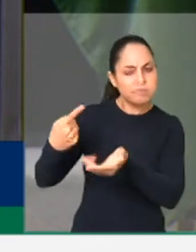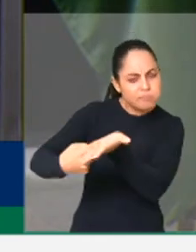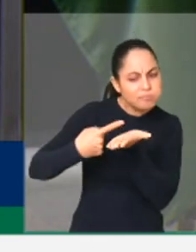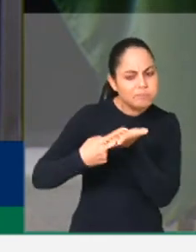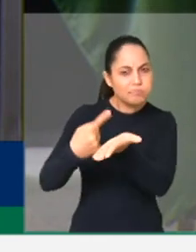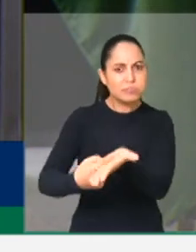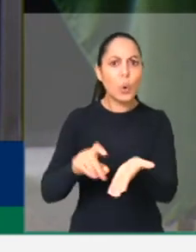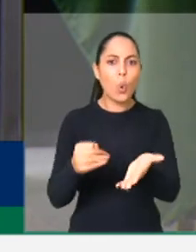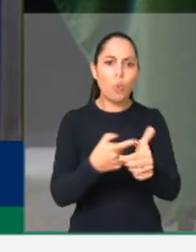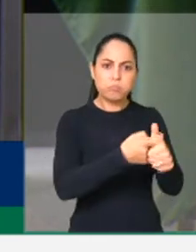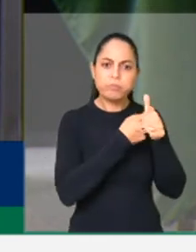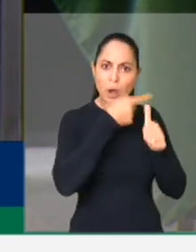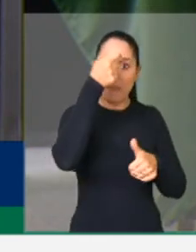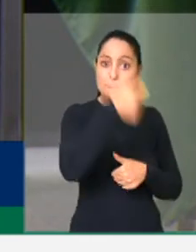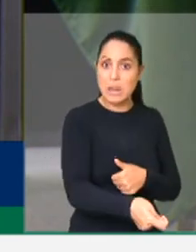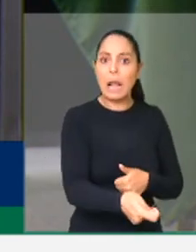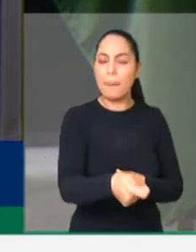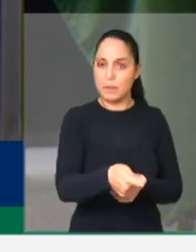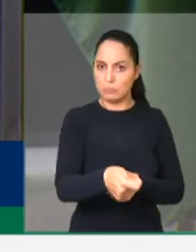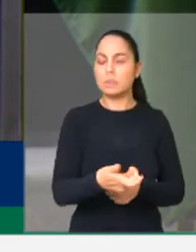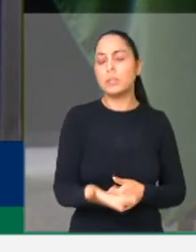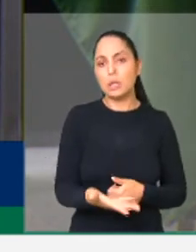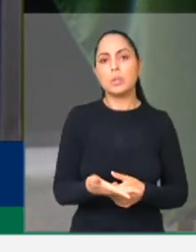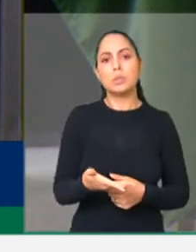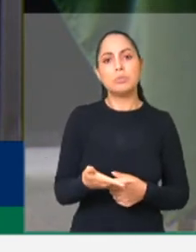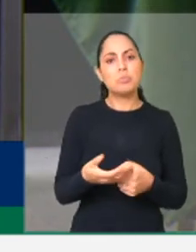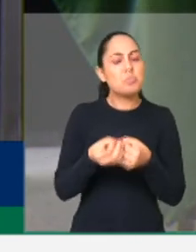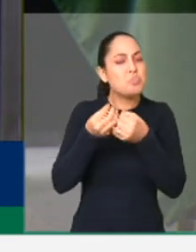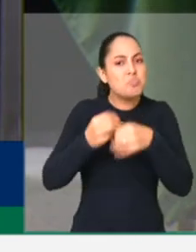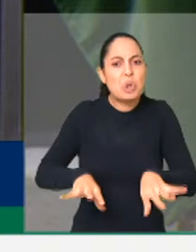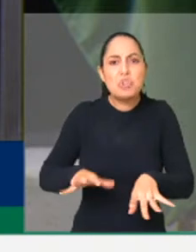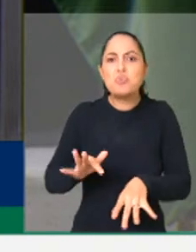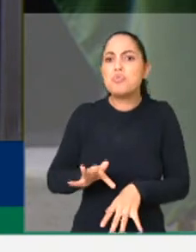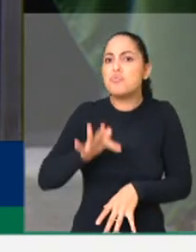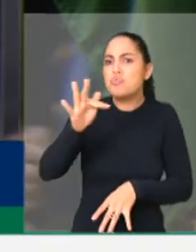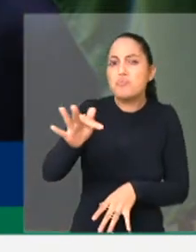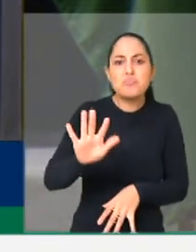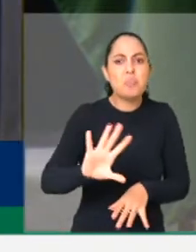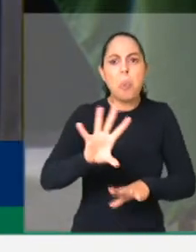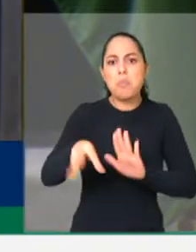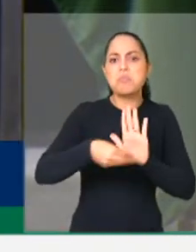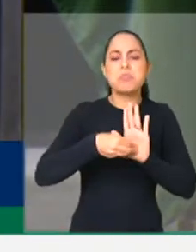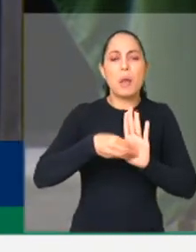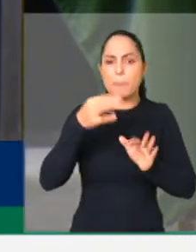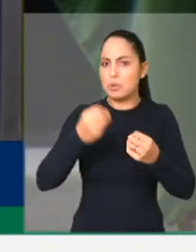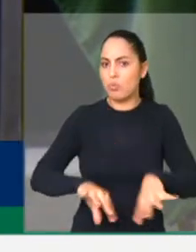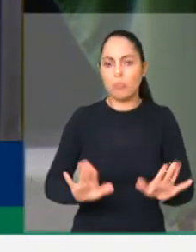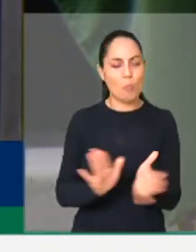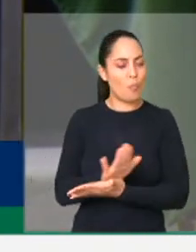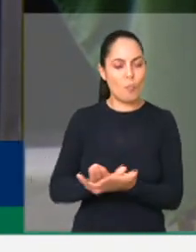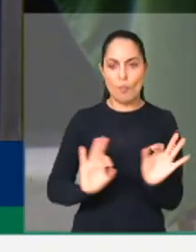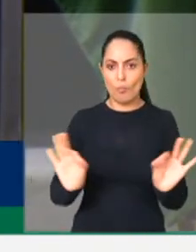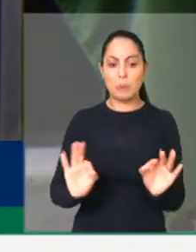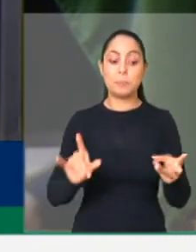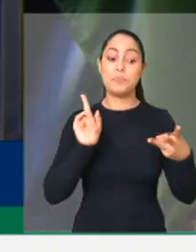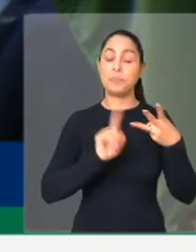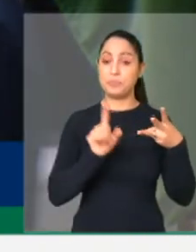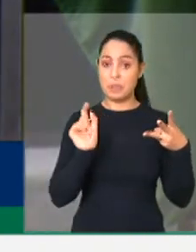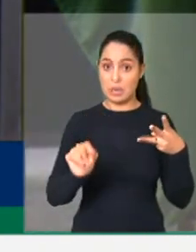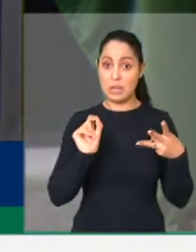RENEGOCIAÇÃO. NO ENTANTO ACREDITAMOS QUE OS FUNDOS DISPÕEM DAS GARANTIAS EVENTUAIS E ORIGINÁRIAS PACTUADAS NA ESCRITURA DA EMISSÃO DAS DEBÊNTURES.